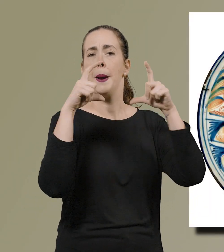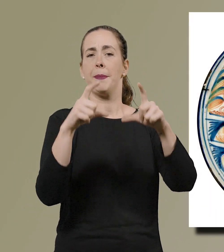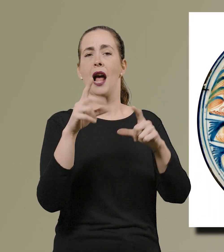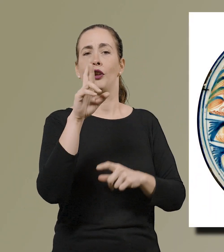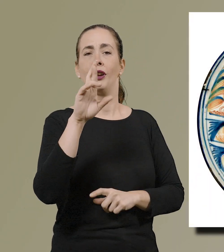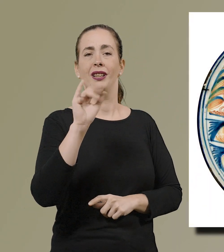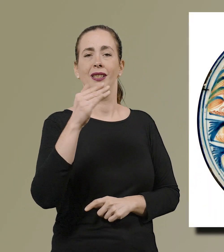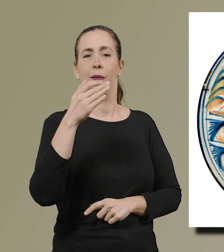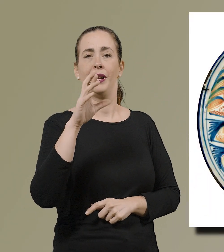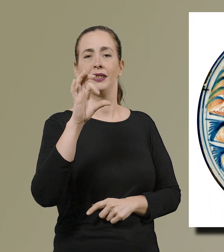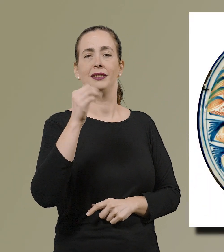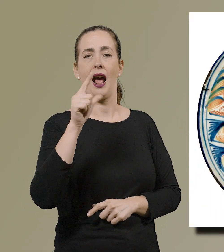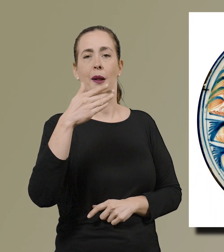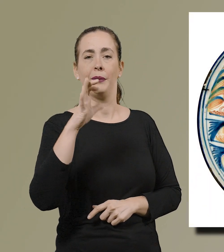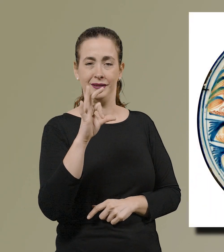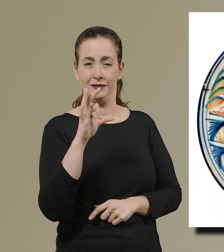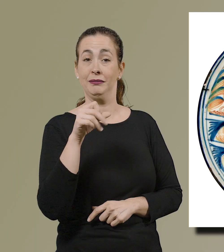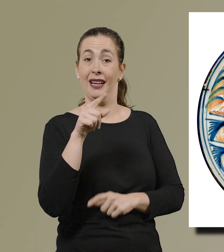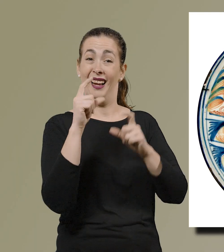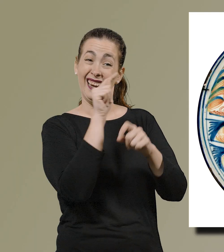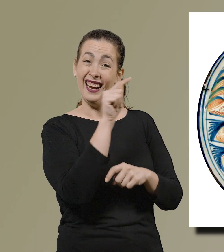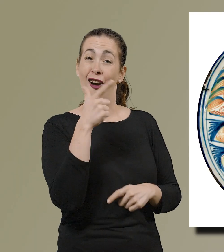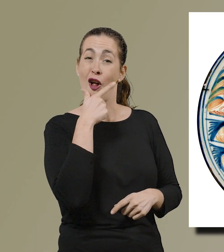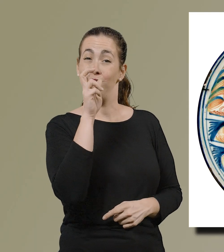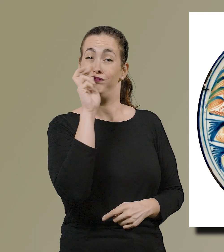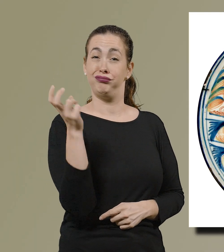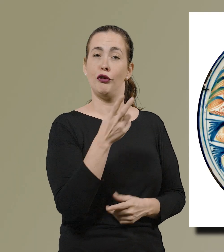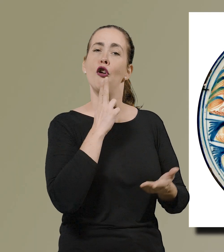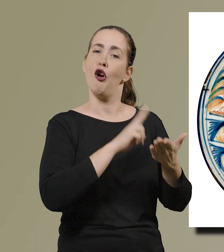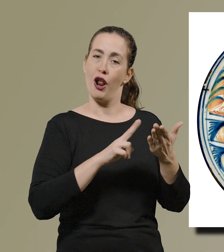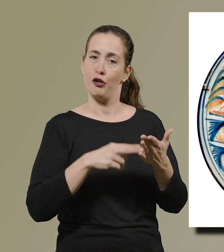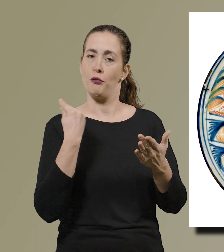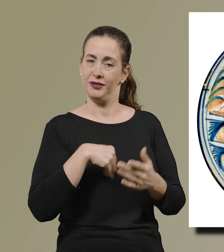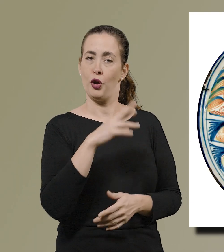Plat de Ribersalbes: els plats policroms de la sèrie de Ribersalbes